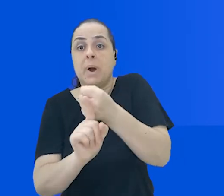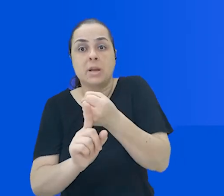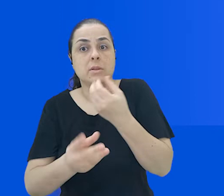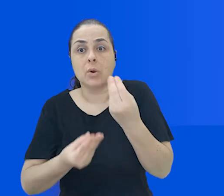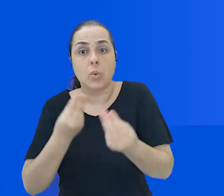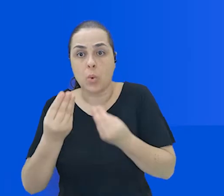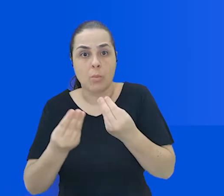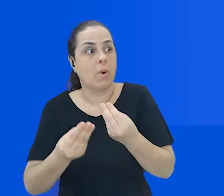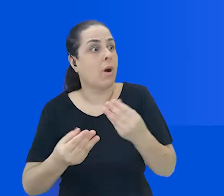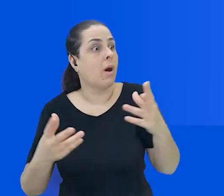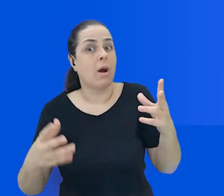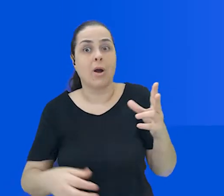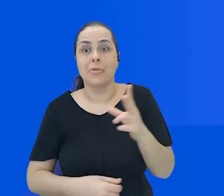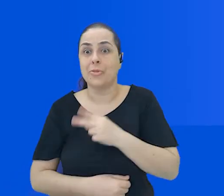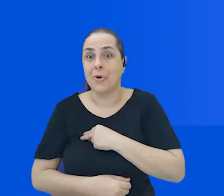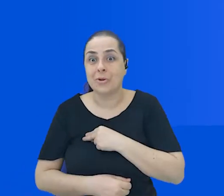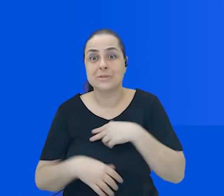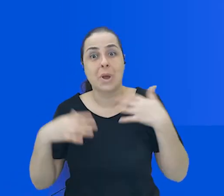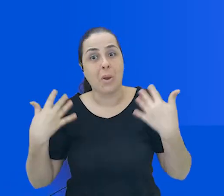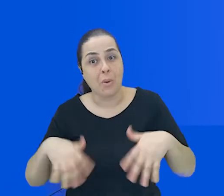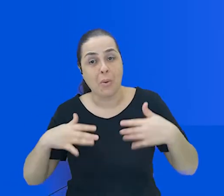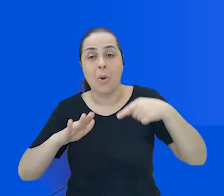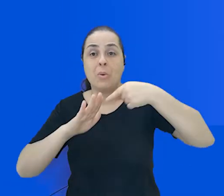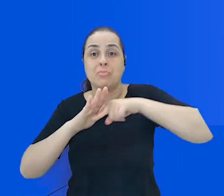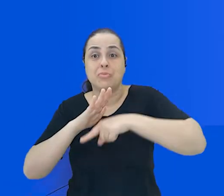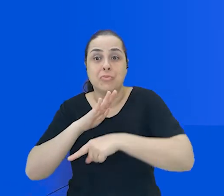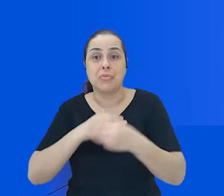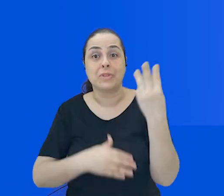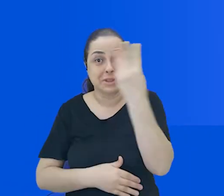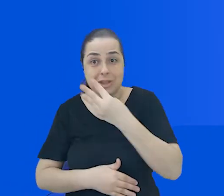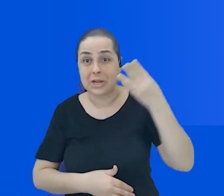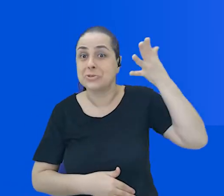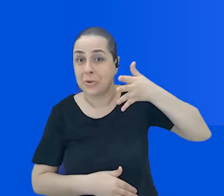Nossa! Muito. Tema profundo que daria pra gente falar três noras, né?